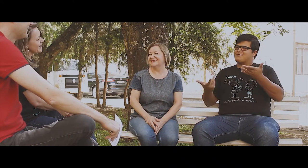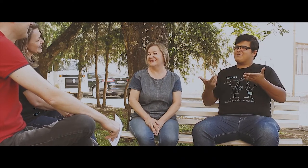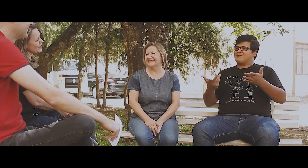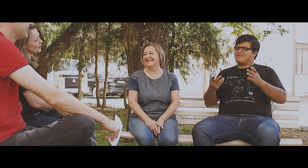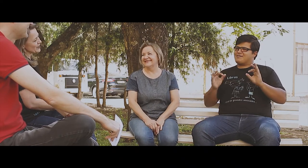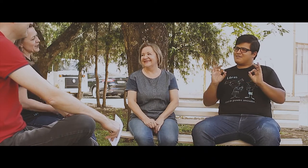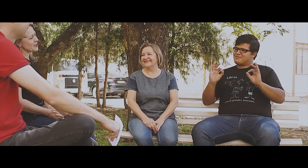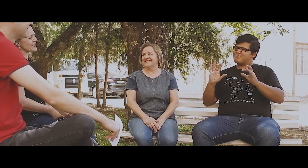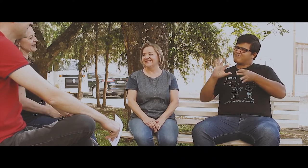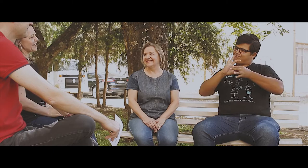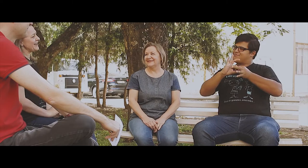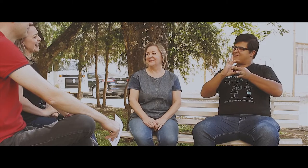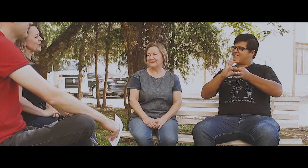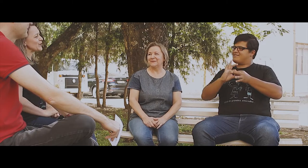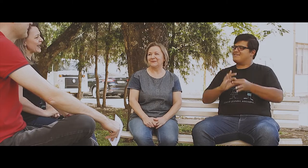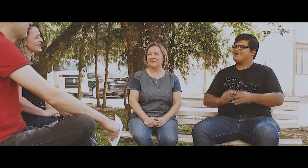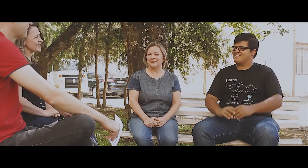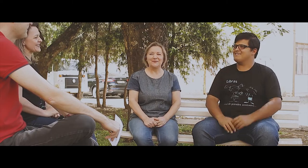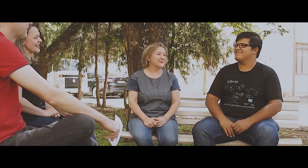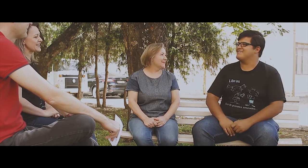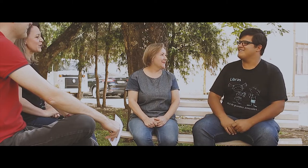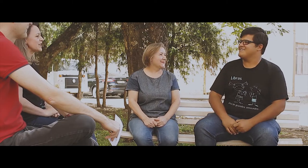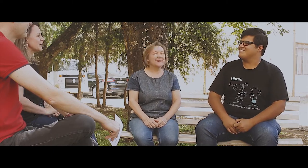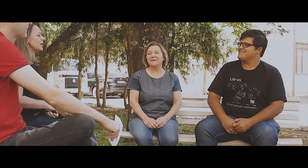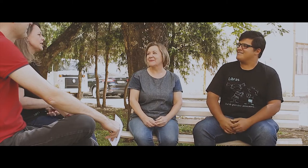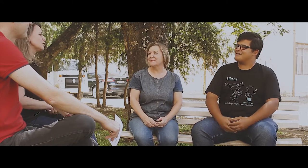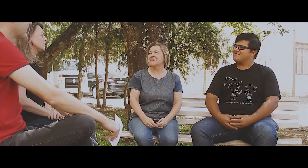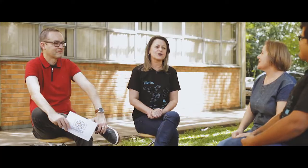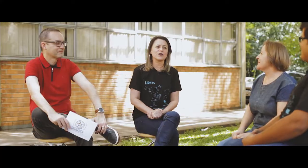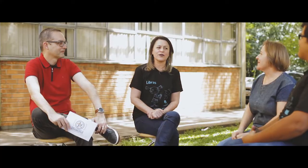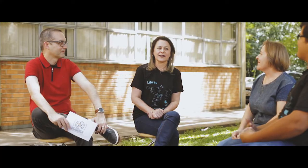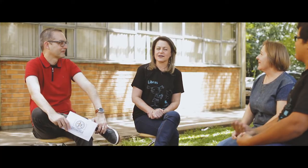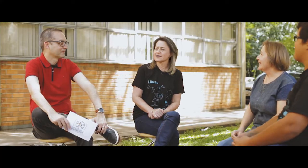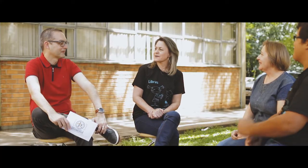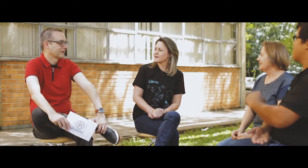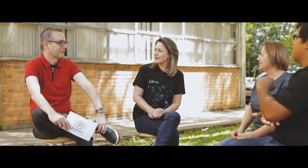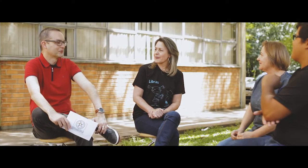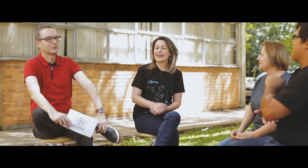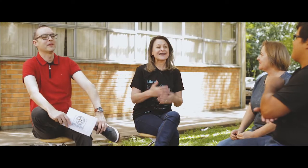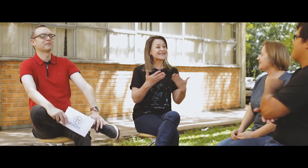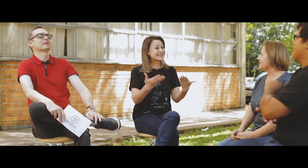essa é a nossa camiseta do Cas, essa união entre surdos e ouvintes. Muito bem!